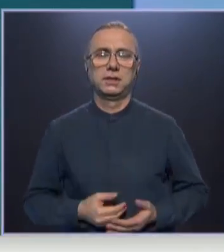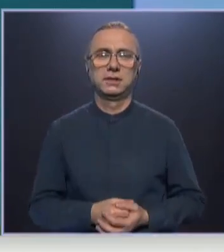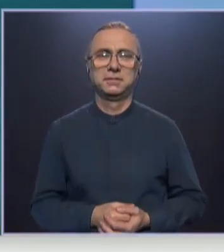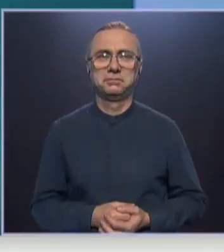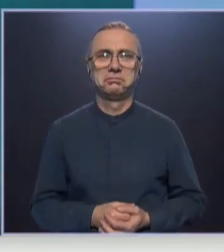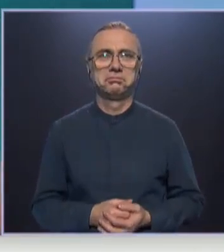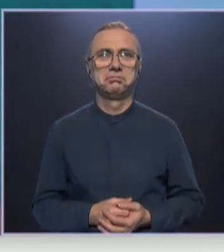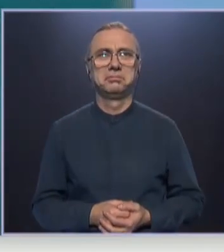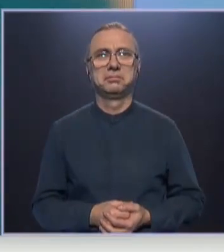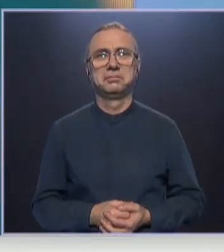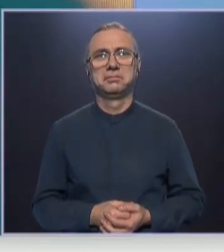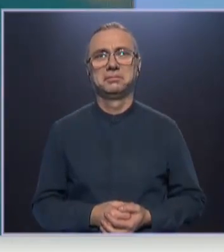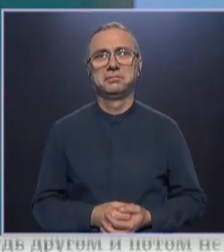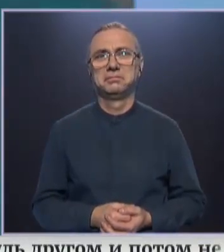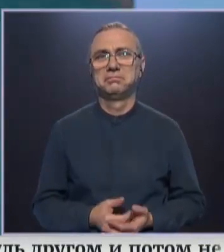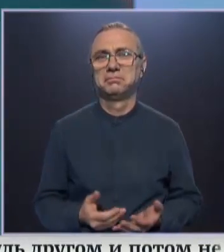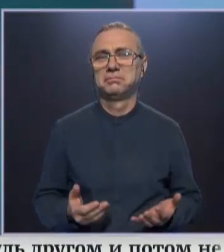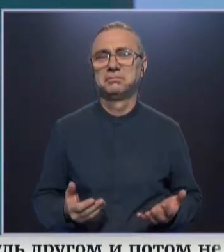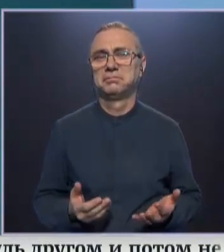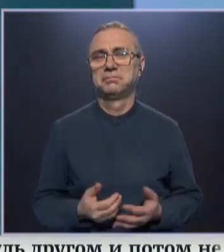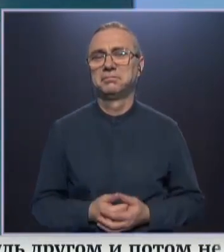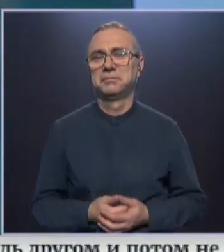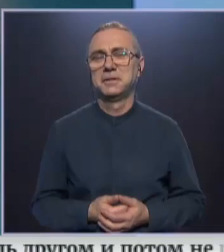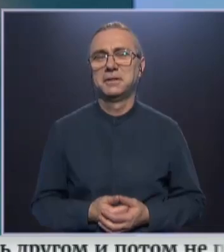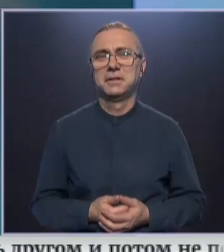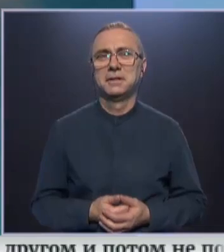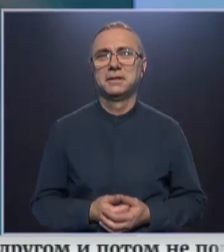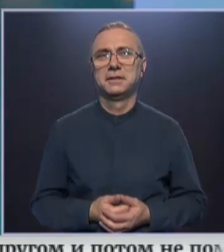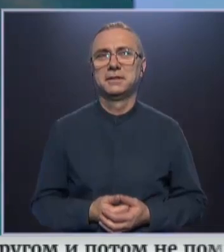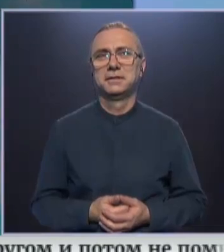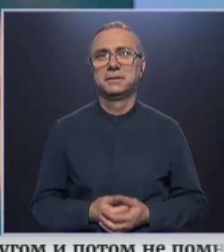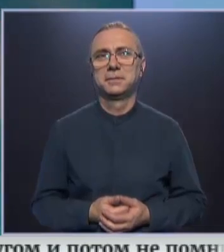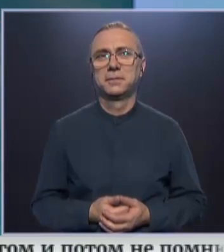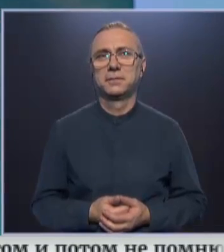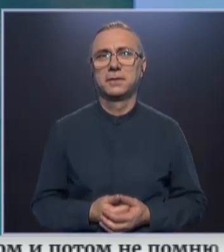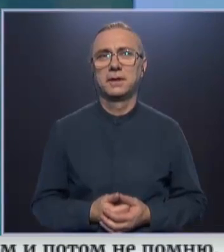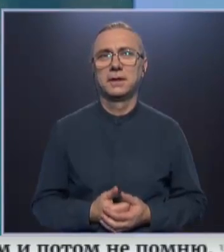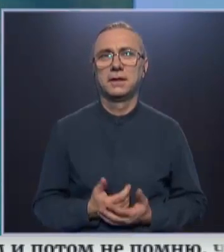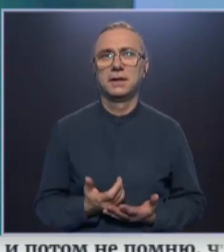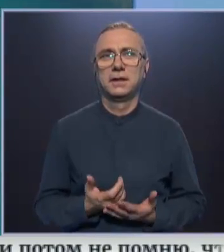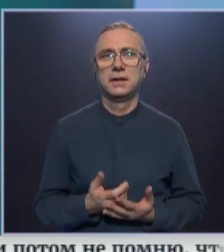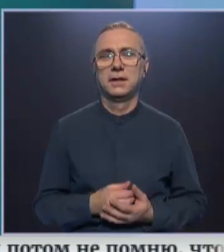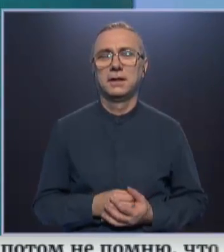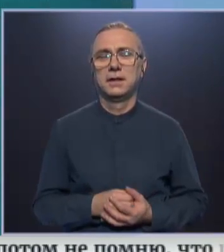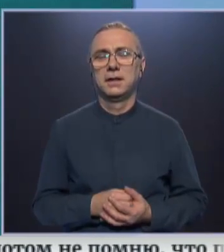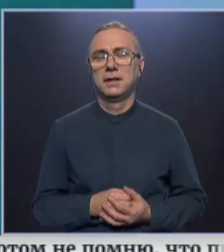так как знаете хозяин впустить там где он хозяйничает